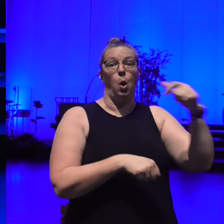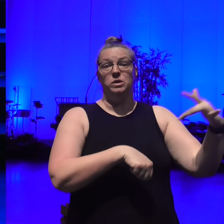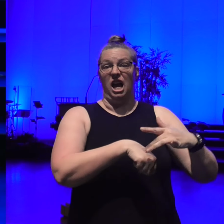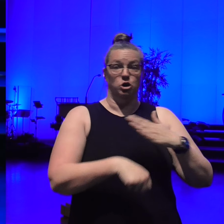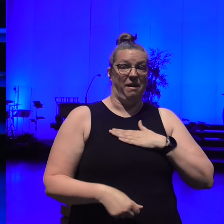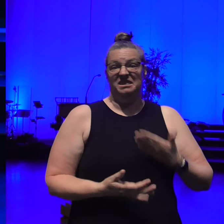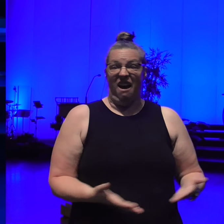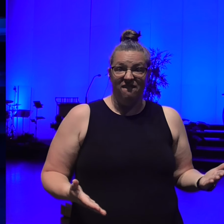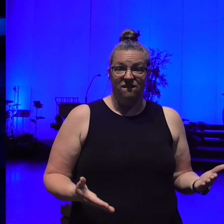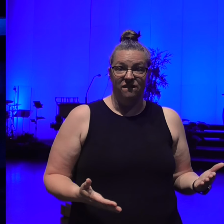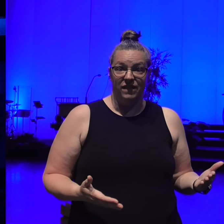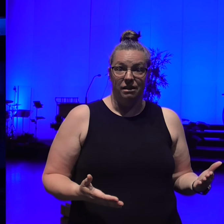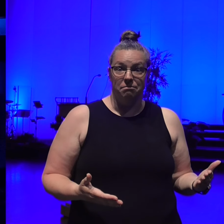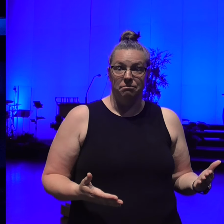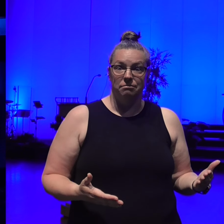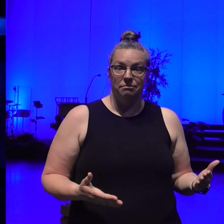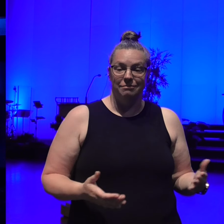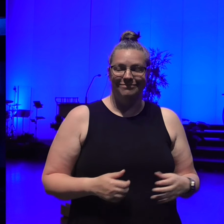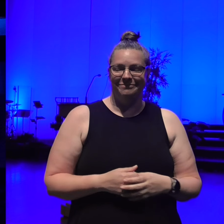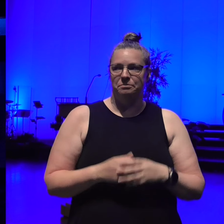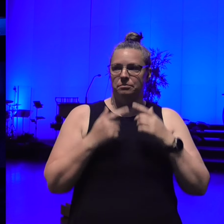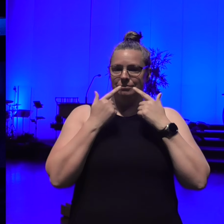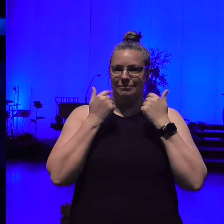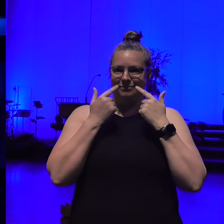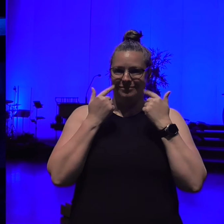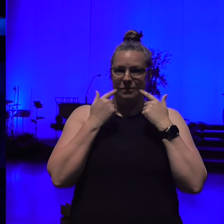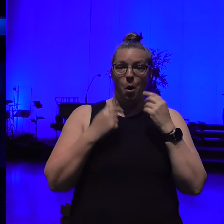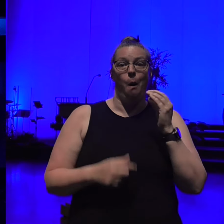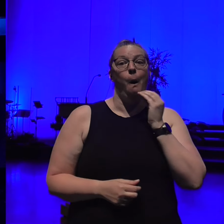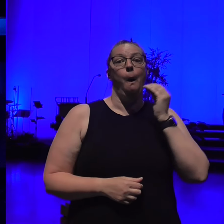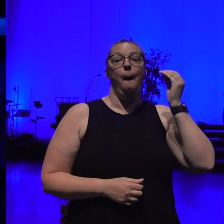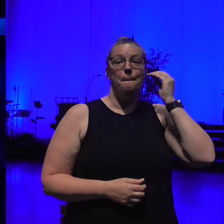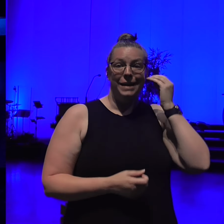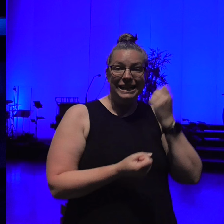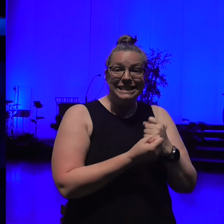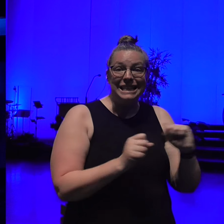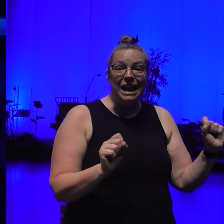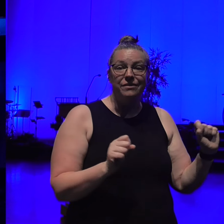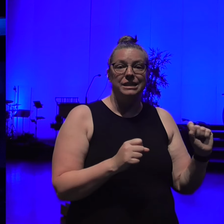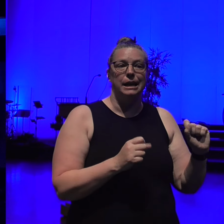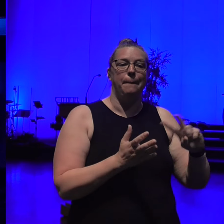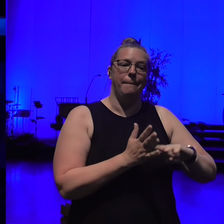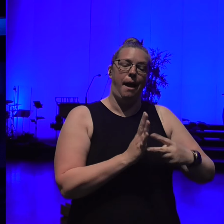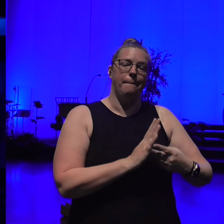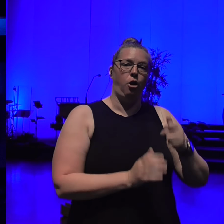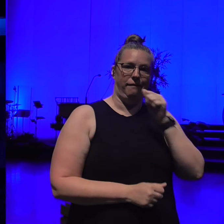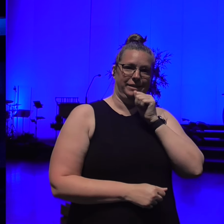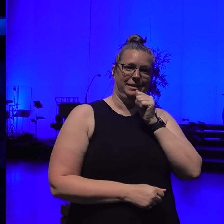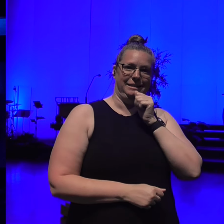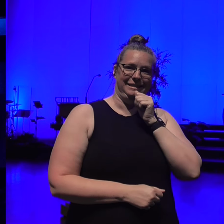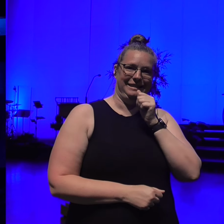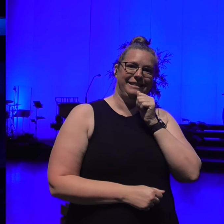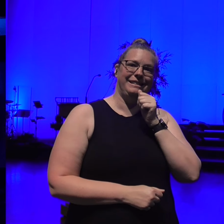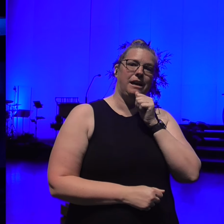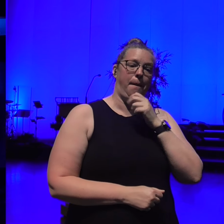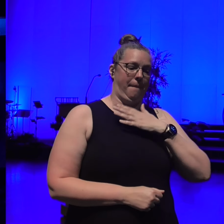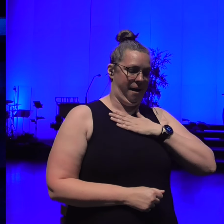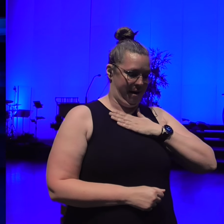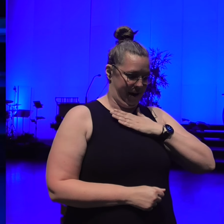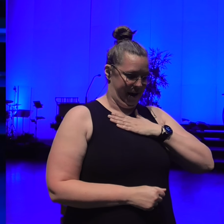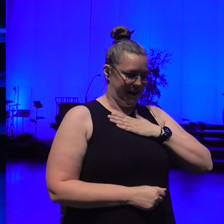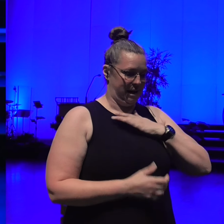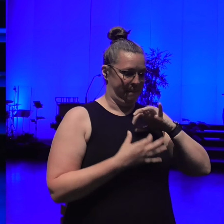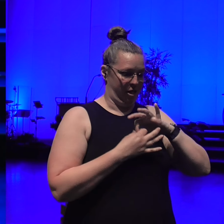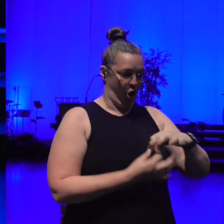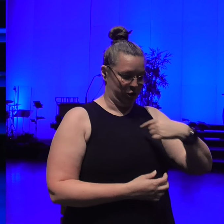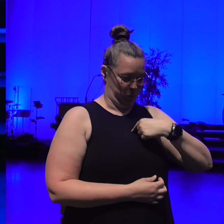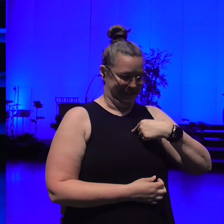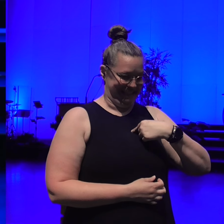mis cosas Hogar y seguridad significaba privacidad Significaba que lo que es mío me pertenece Y tal vez algunos de